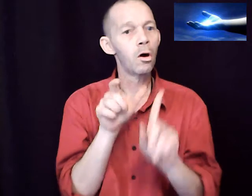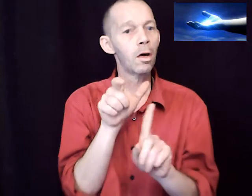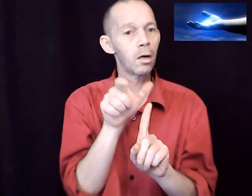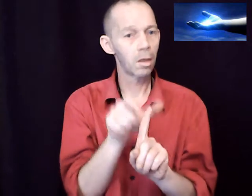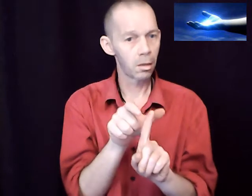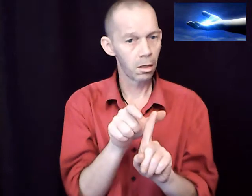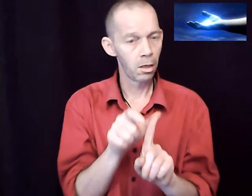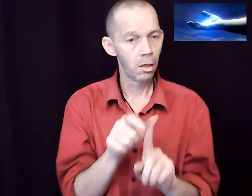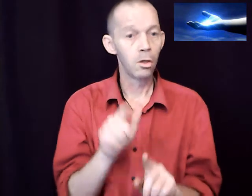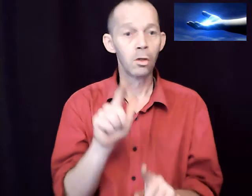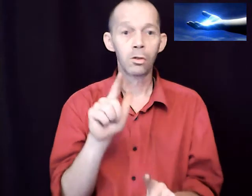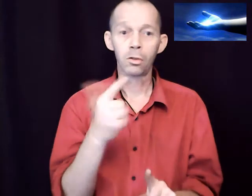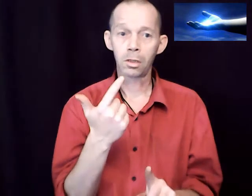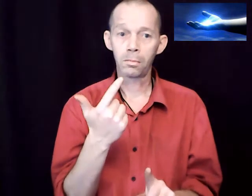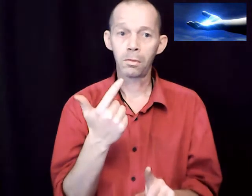un ange-gardien, un ange du coeur,